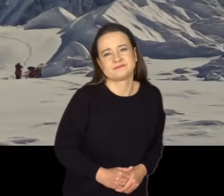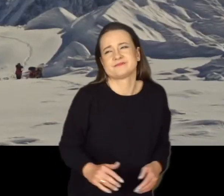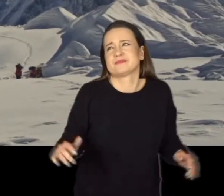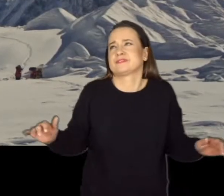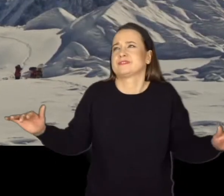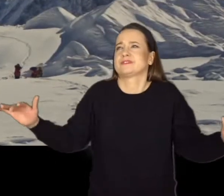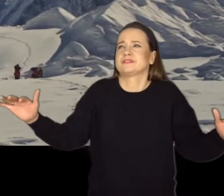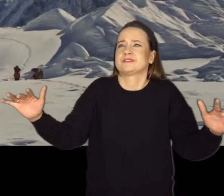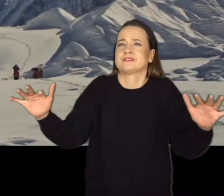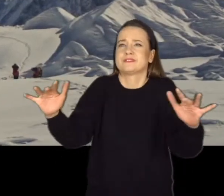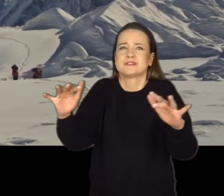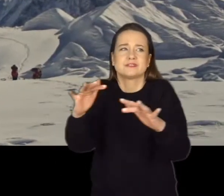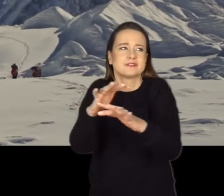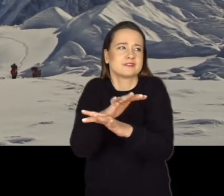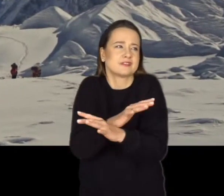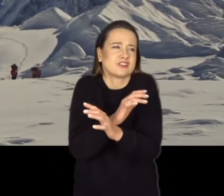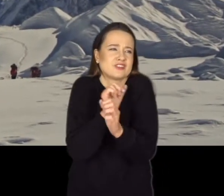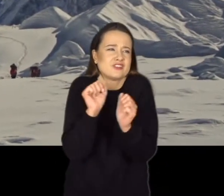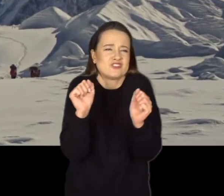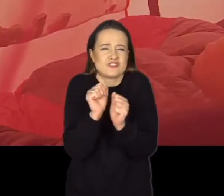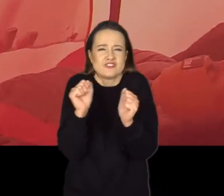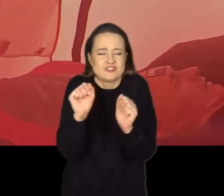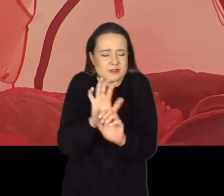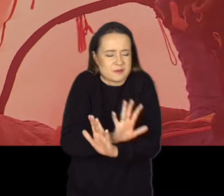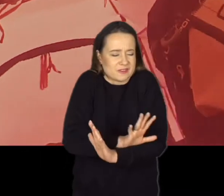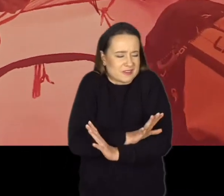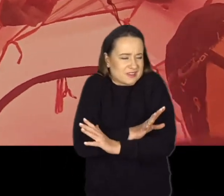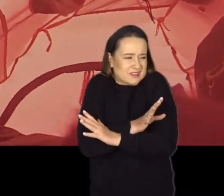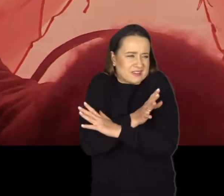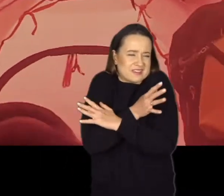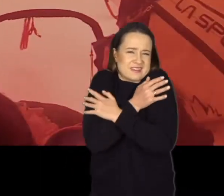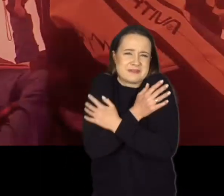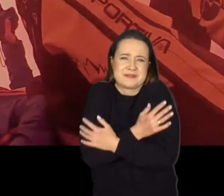A chłód zagęszcza krew